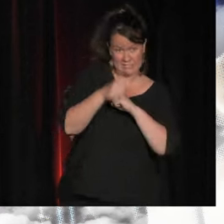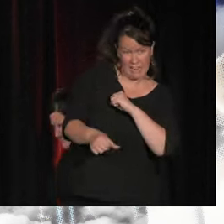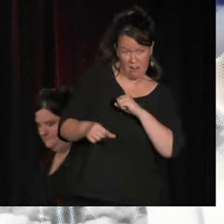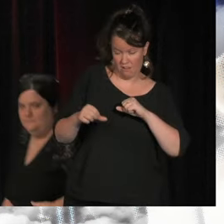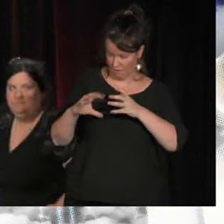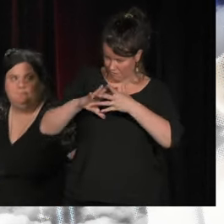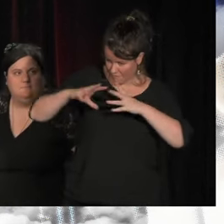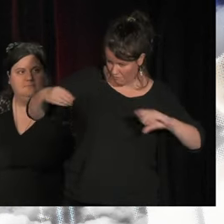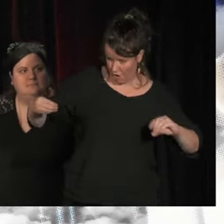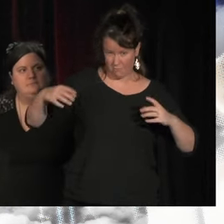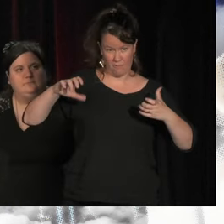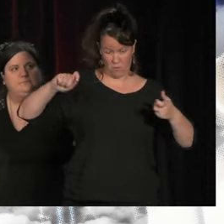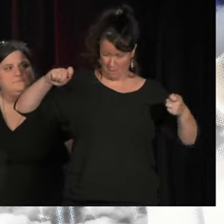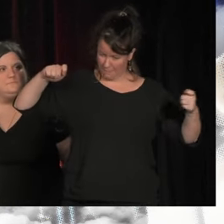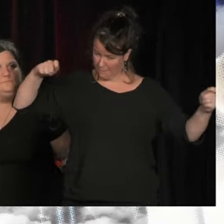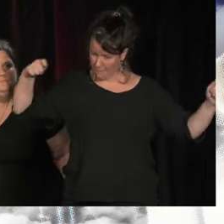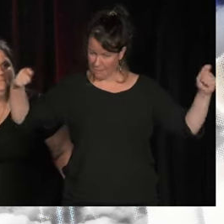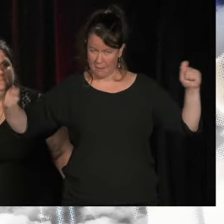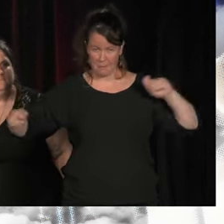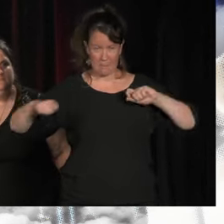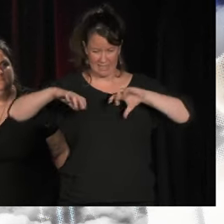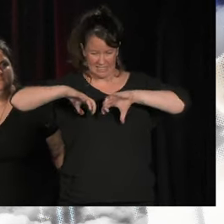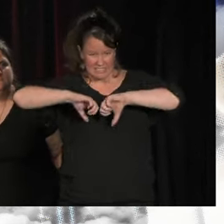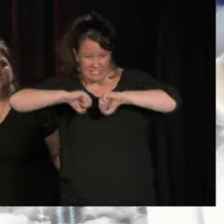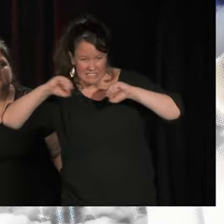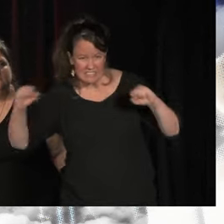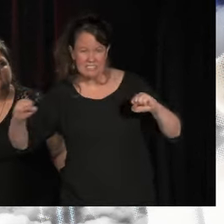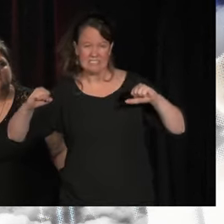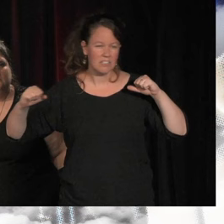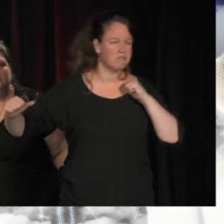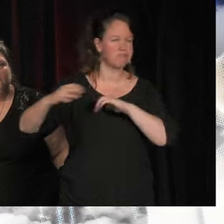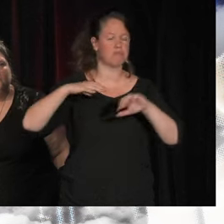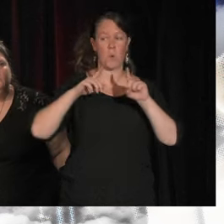un petit peu plus loin que ce que ça faisait jusqu'à présent. Et surtout de faire en sorte qu'un max de gens puissent y jouer.